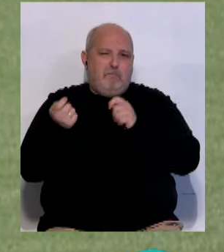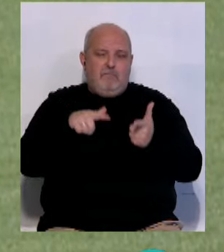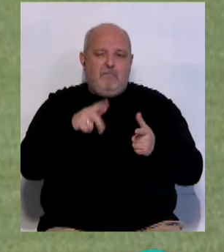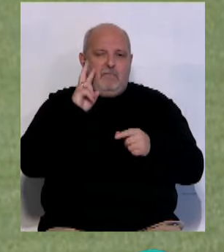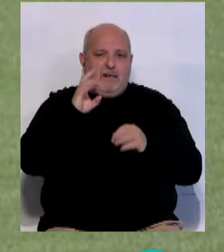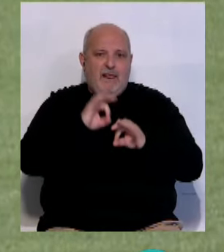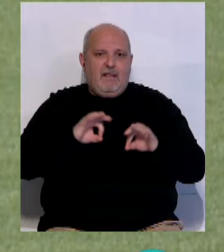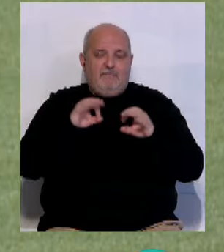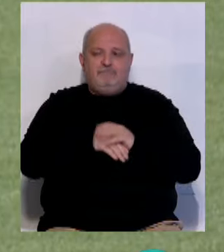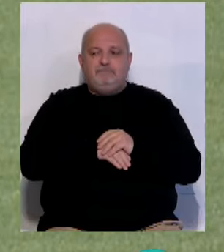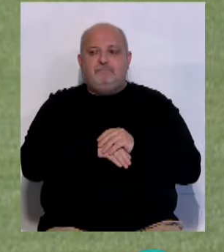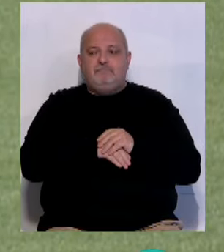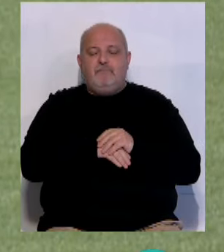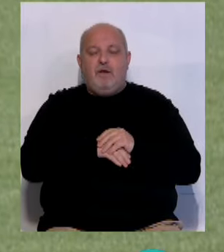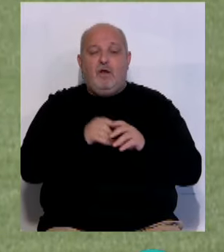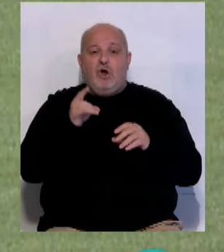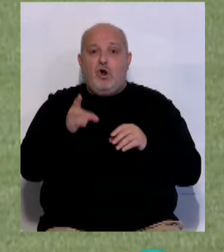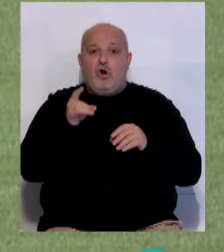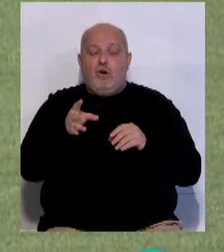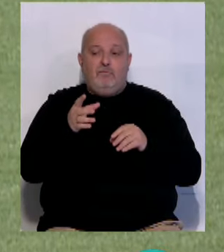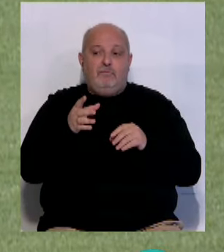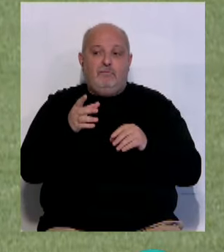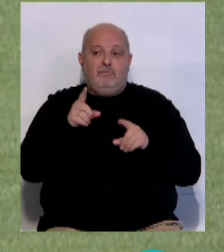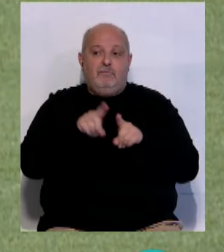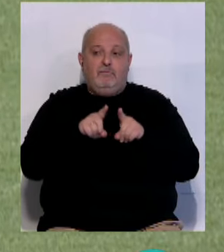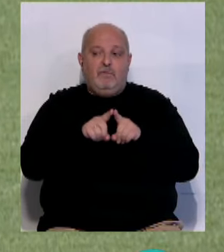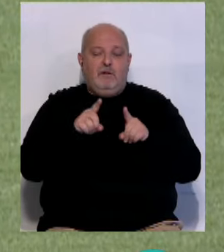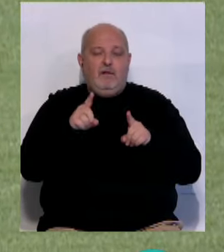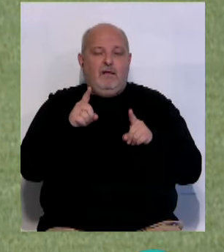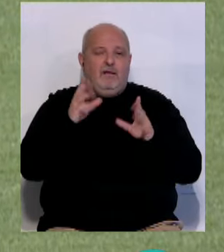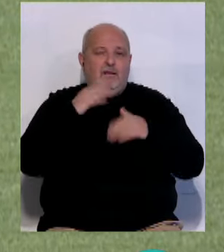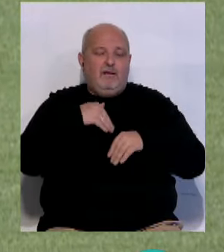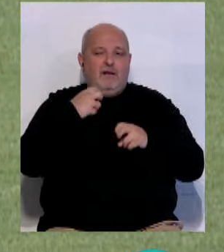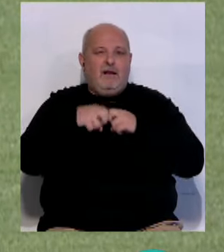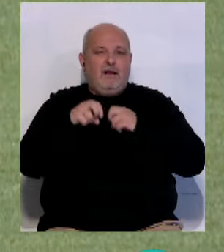viendo y sobre todo un goleador que con la también con la la desgracia de la lesión de Pues también